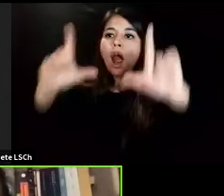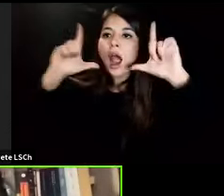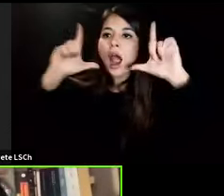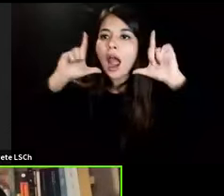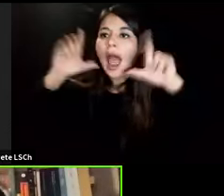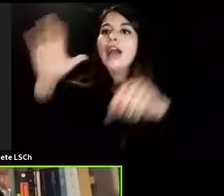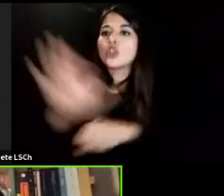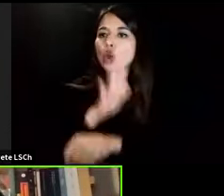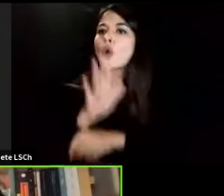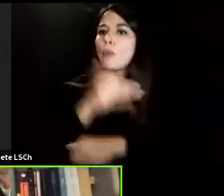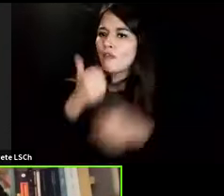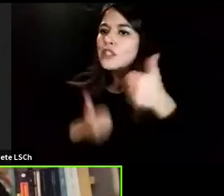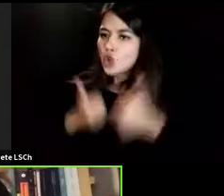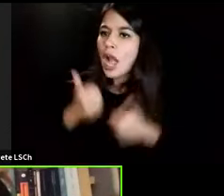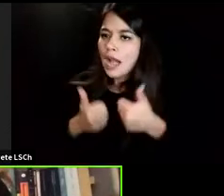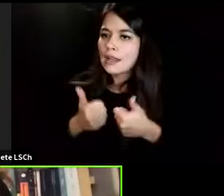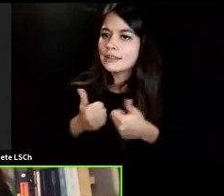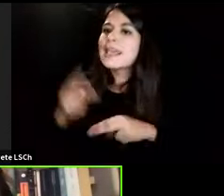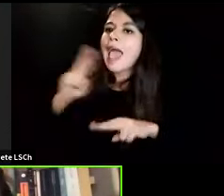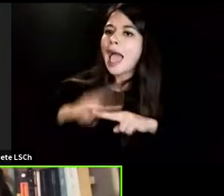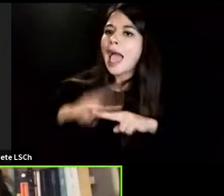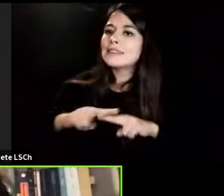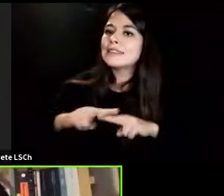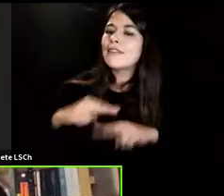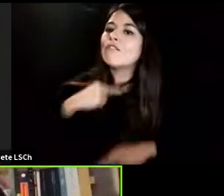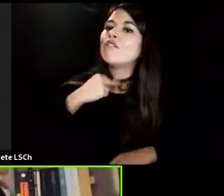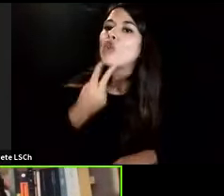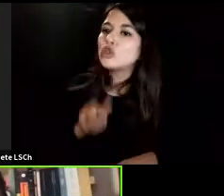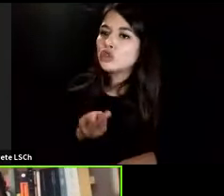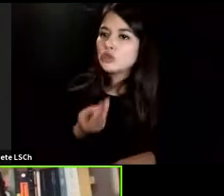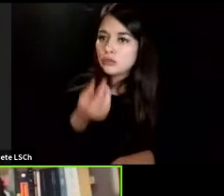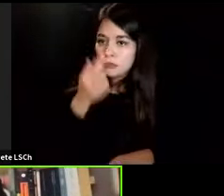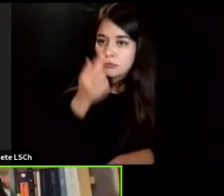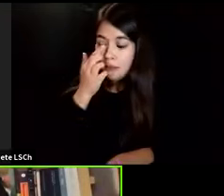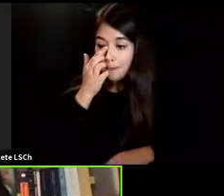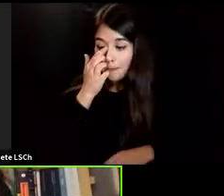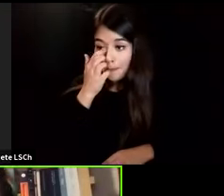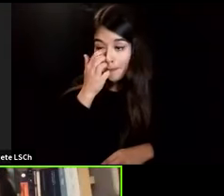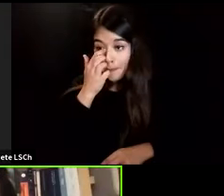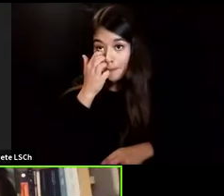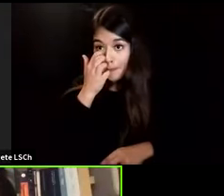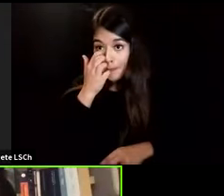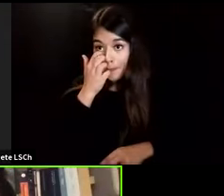que se dedican al doblaje por ejemplo o que se dedican a hacer locutores